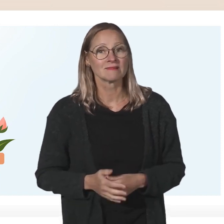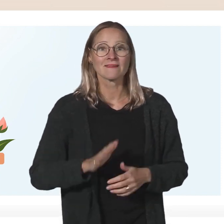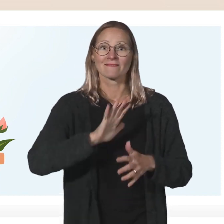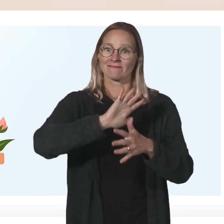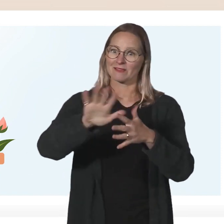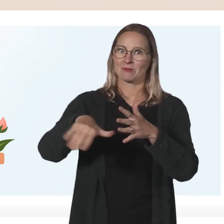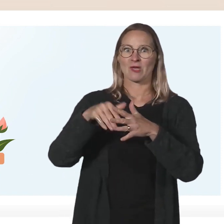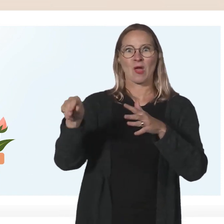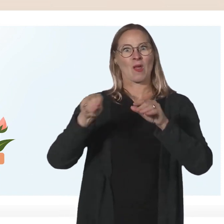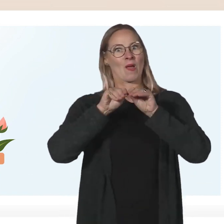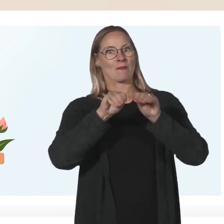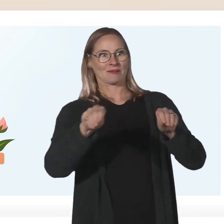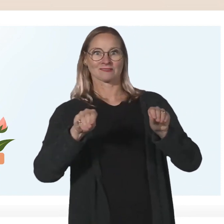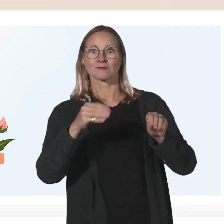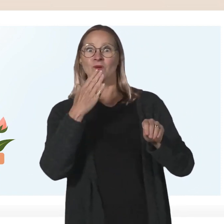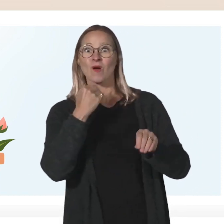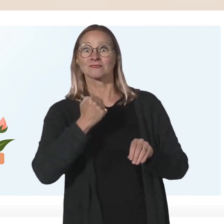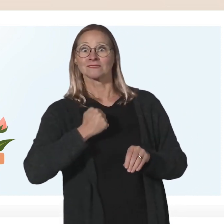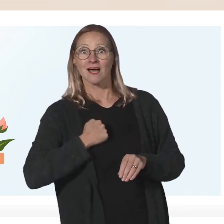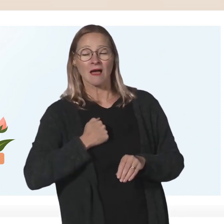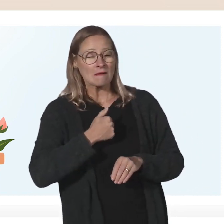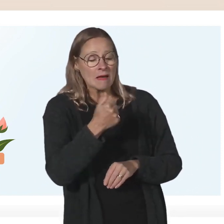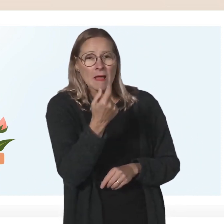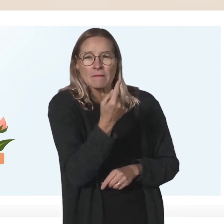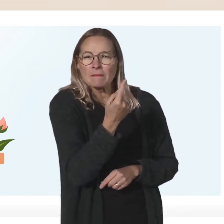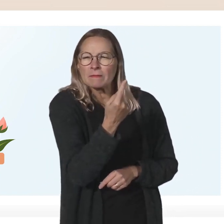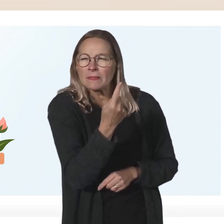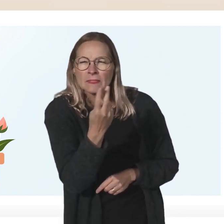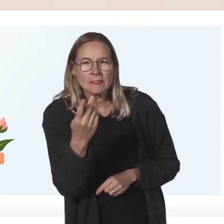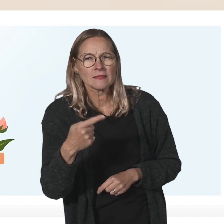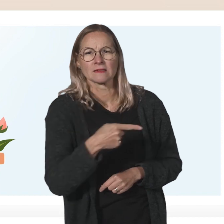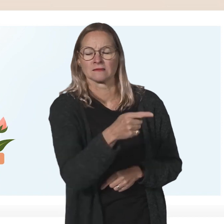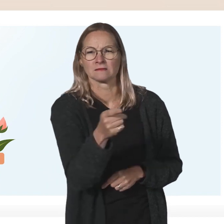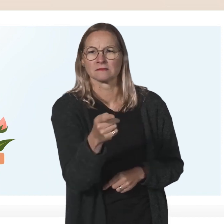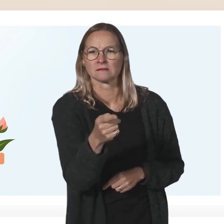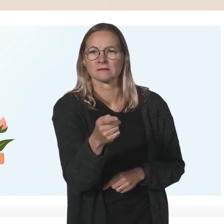Viittomakielistä opetusta saavat vain harvat, -